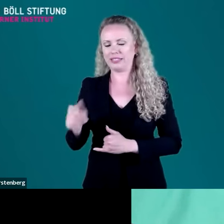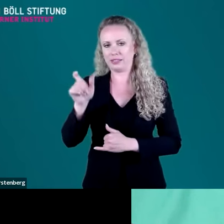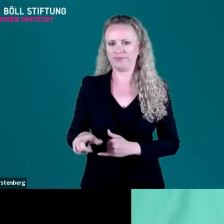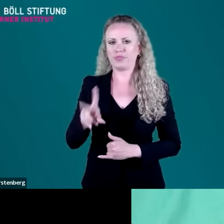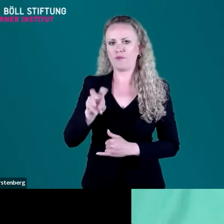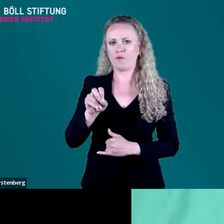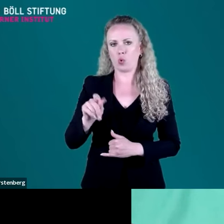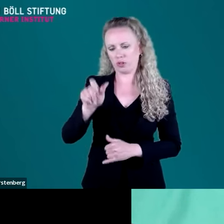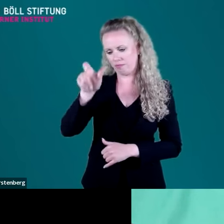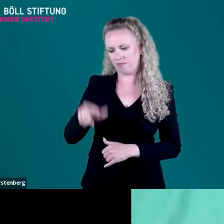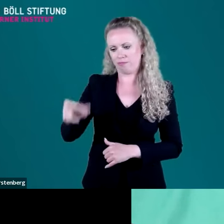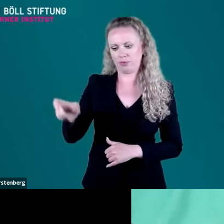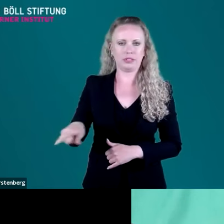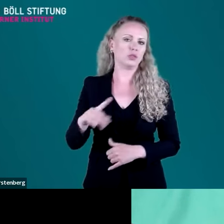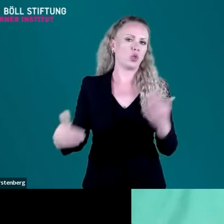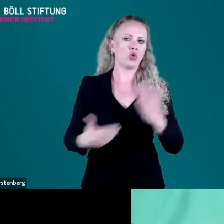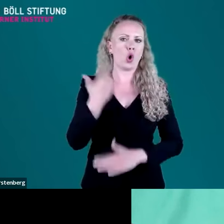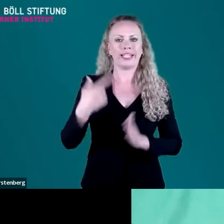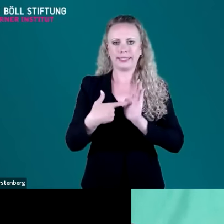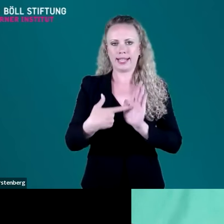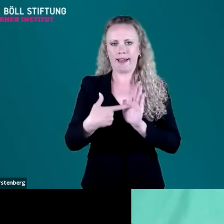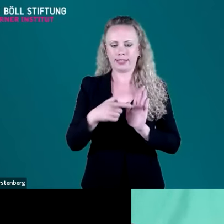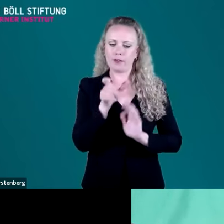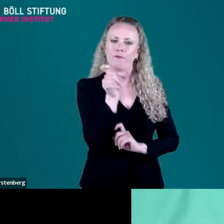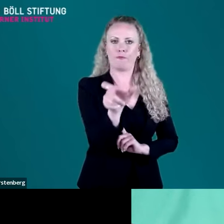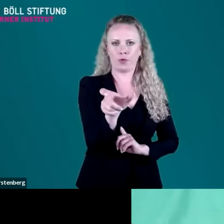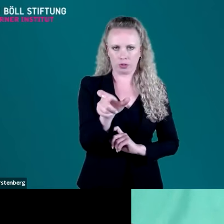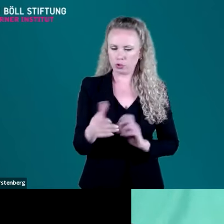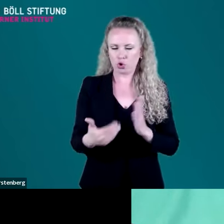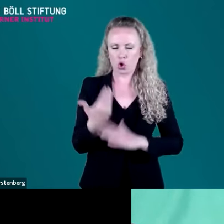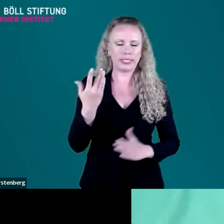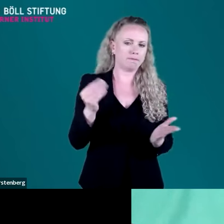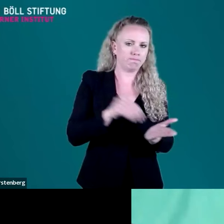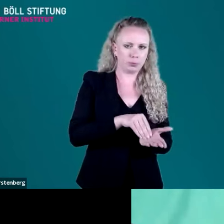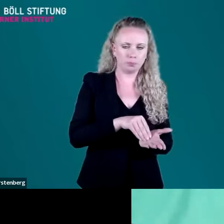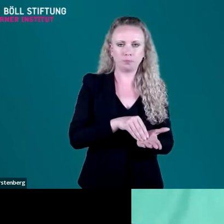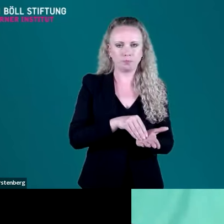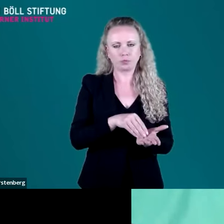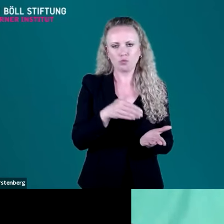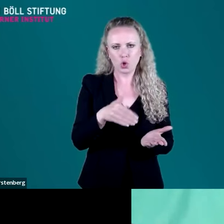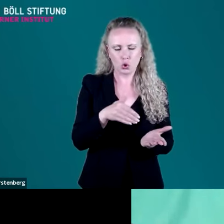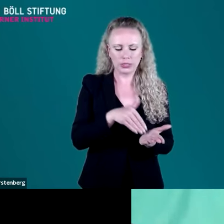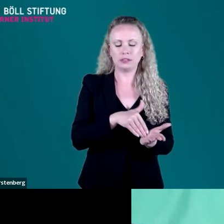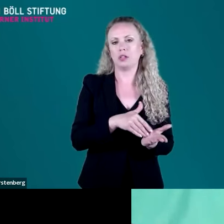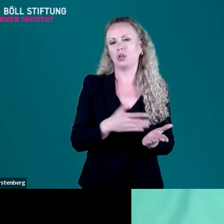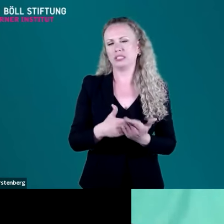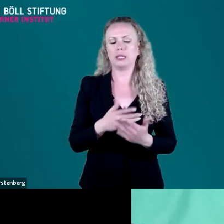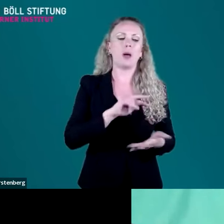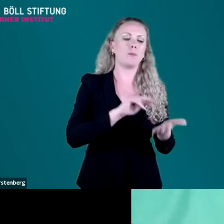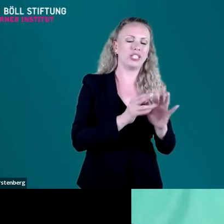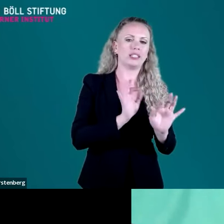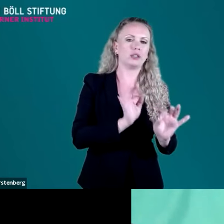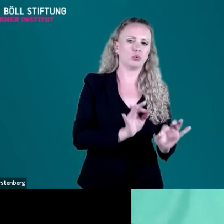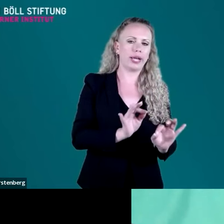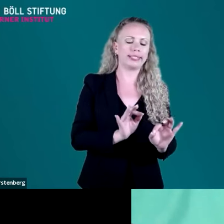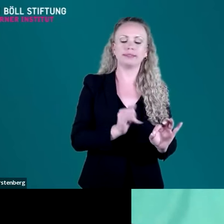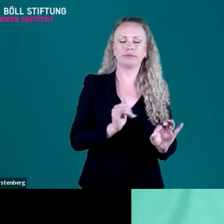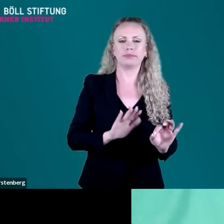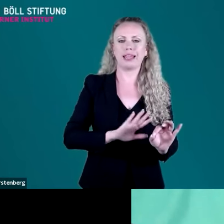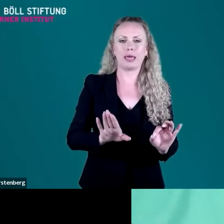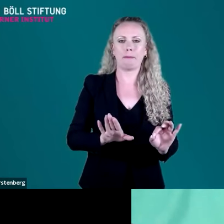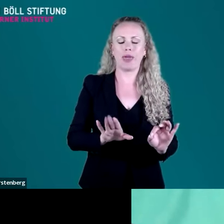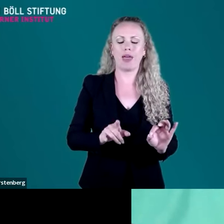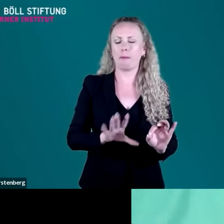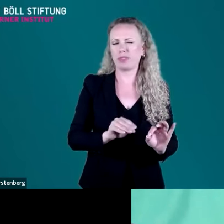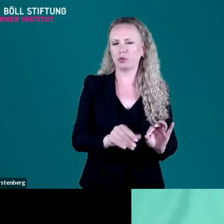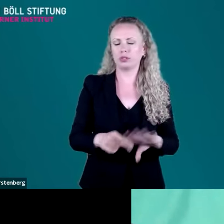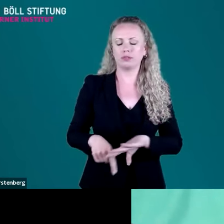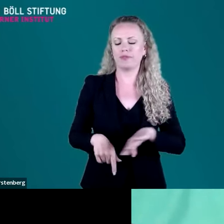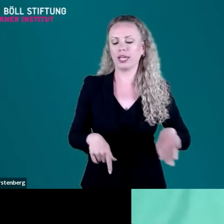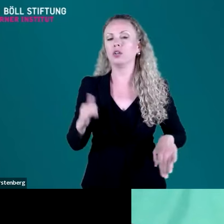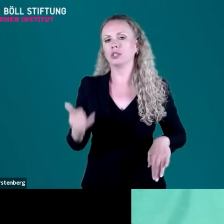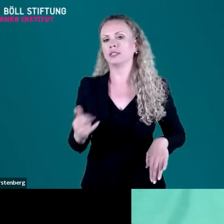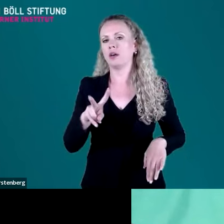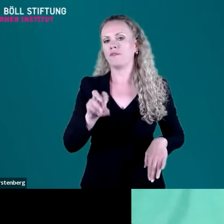Das habe ich auch noch nicht aufgenommen jetzt, aber es kommt immer häufiger und ersetzt quasi Political Correctness, ohne dass von der Erzählung her sich großartig was ändert.